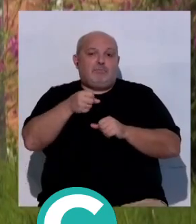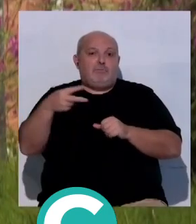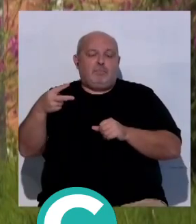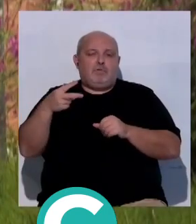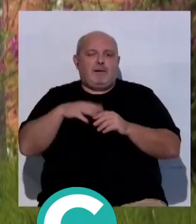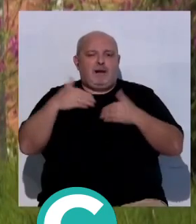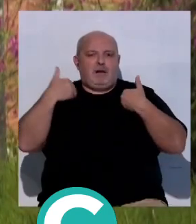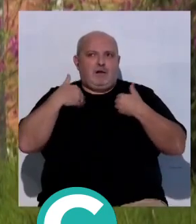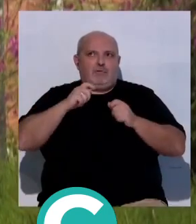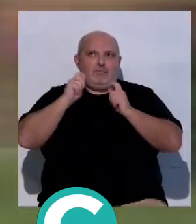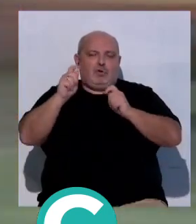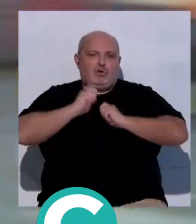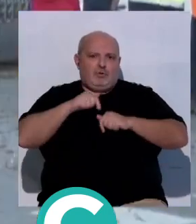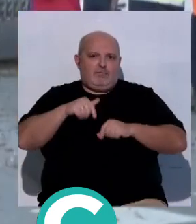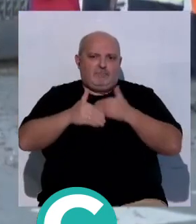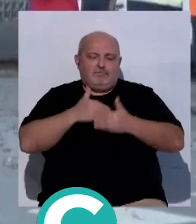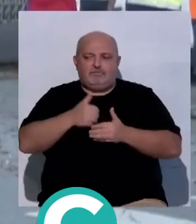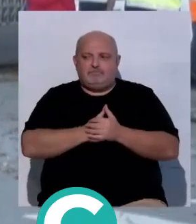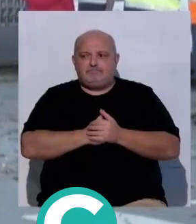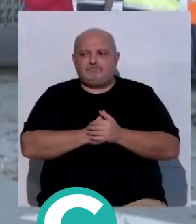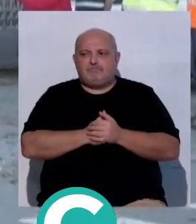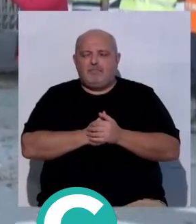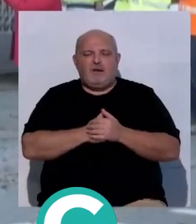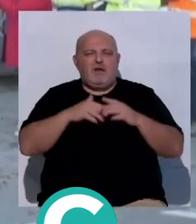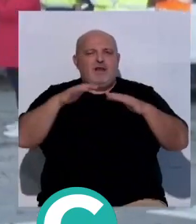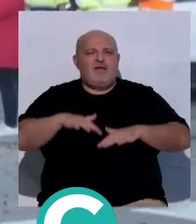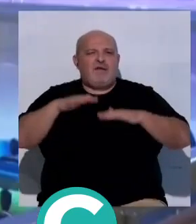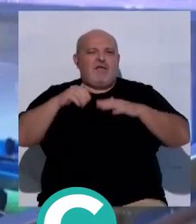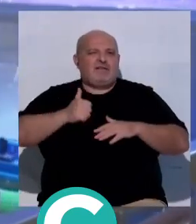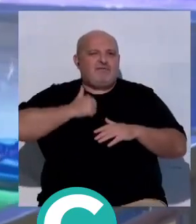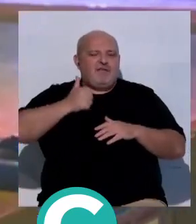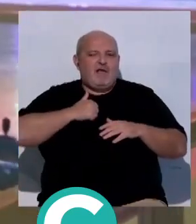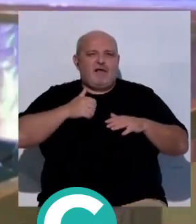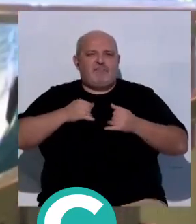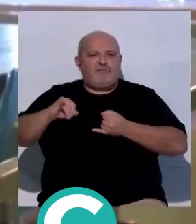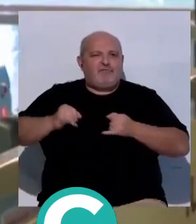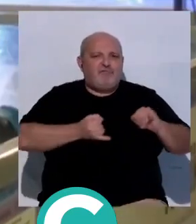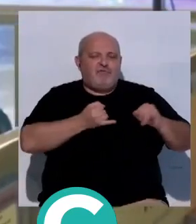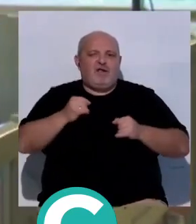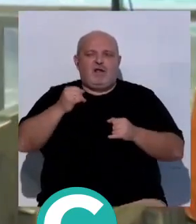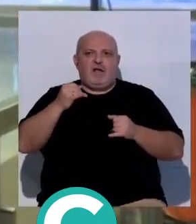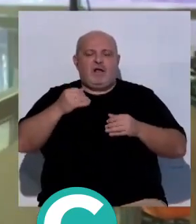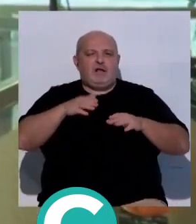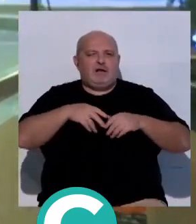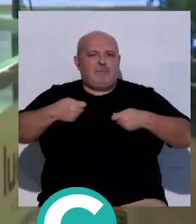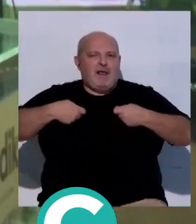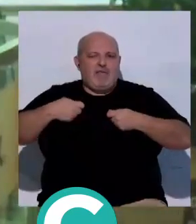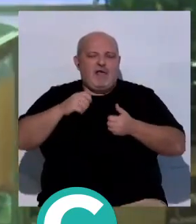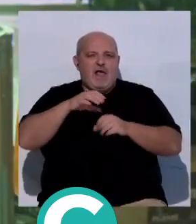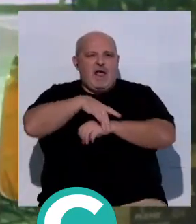del gobierno Nevadas artificiales pista de hielo toboganes mercado de artesanía cotillón infantil